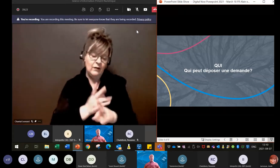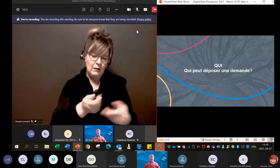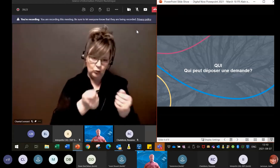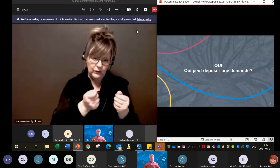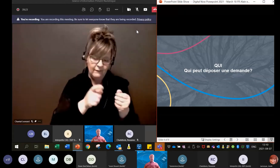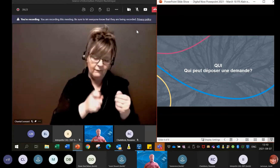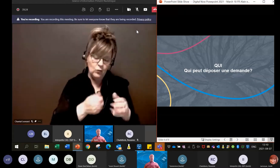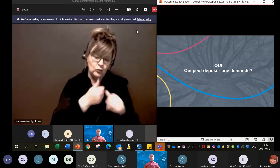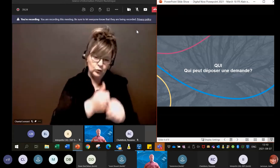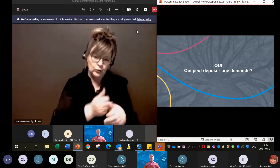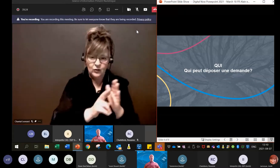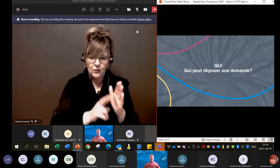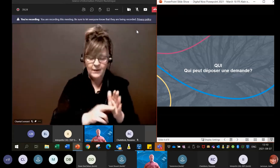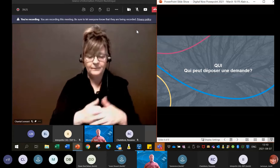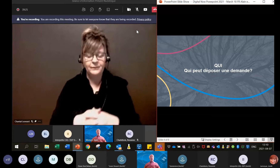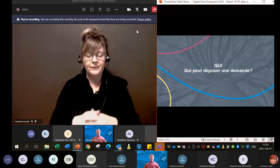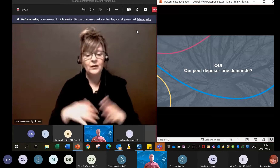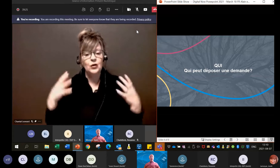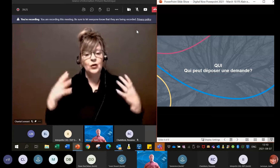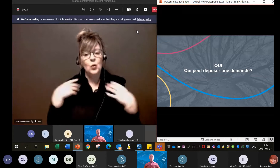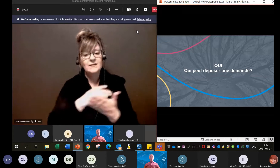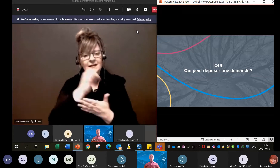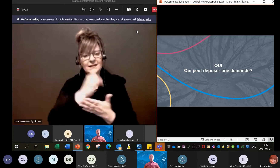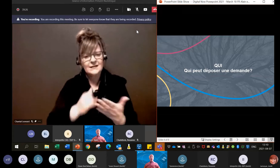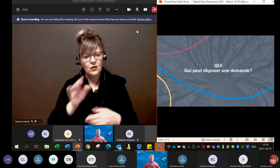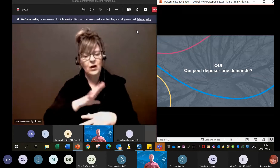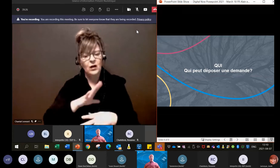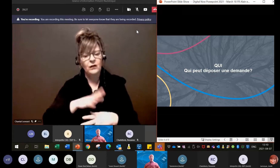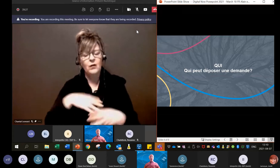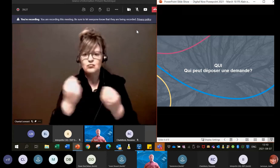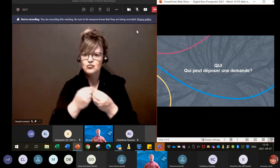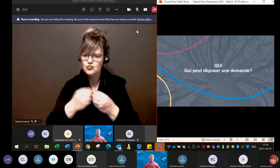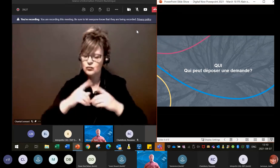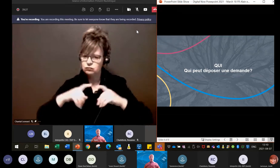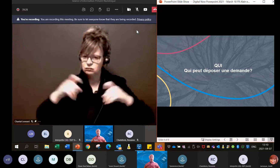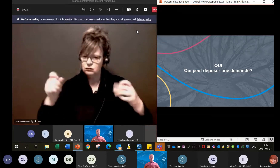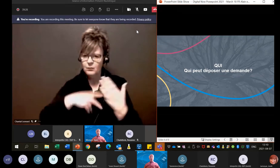Le Conseil des arts soutient un large éventail de projets et de candidats à travers